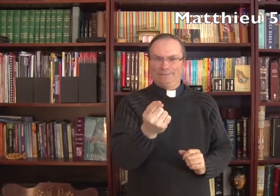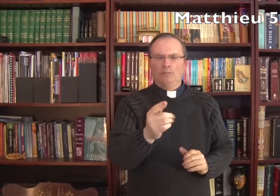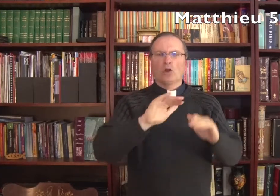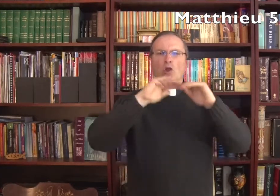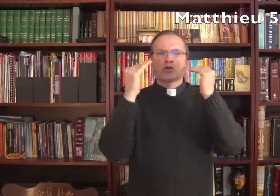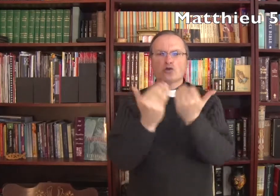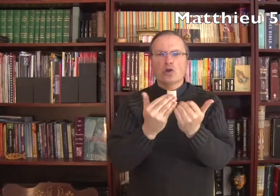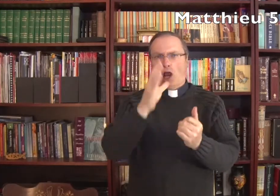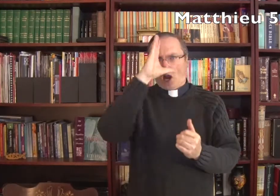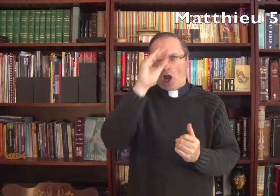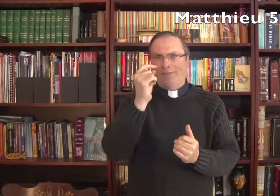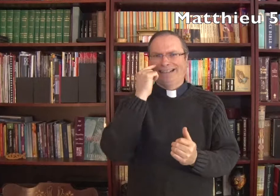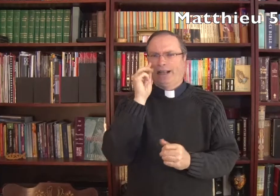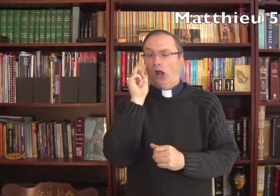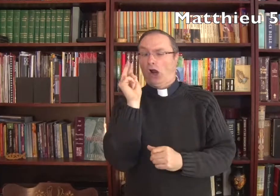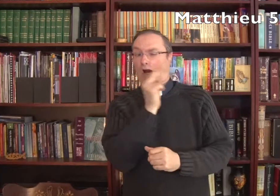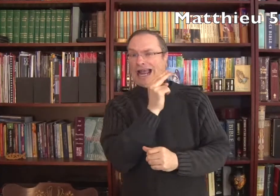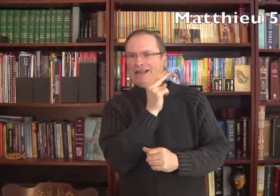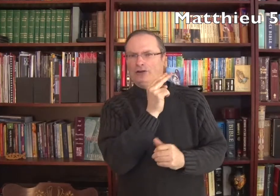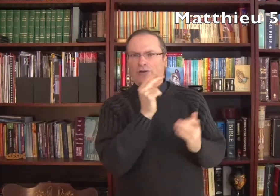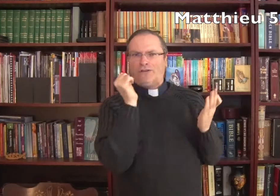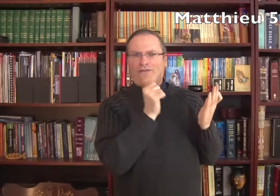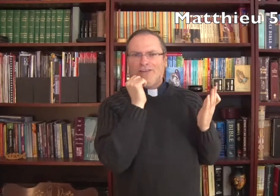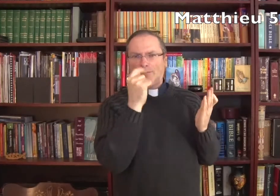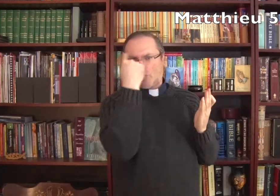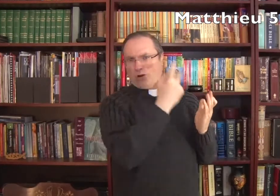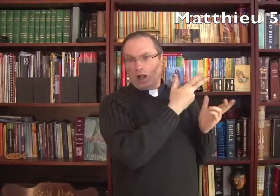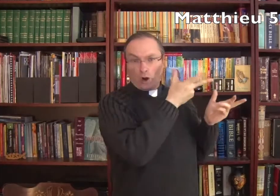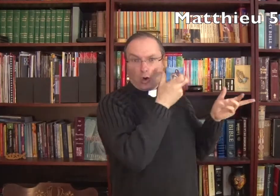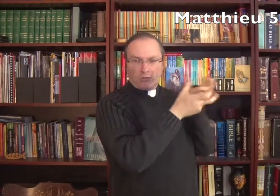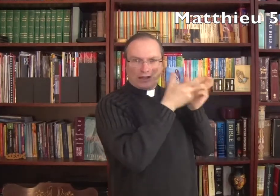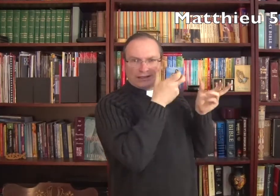Tout homme qui regarde une femme pour la convoiter